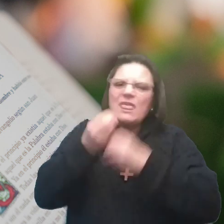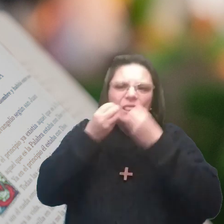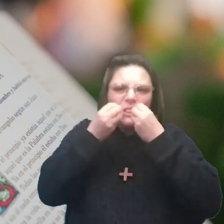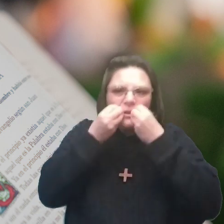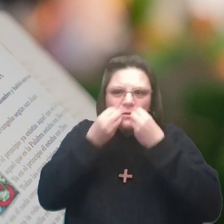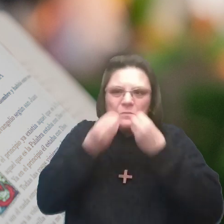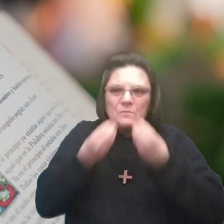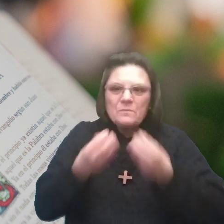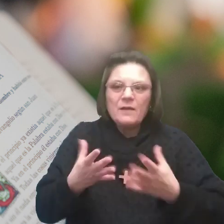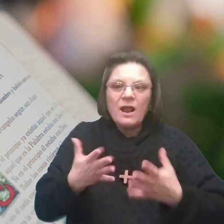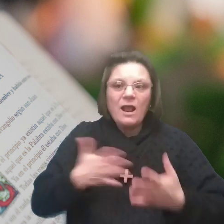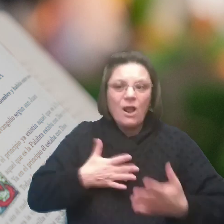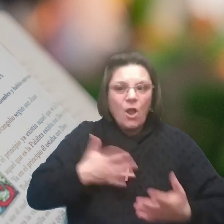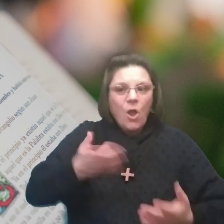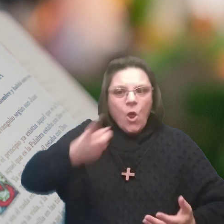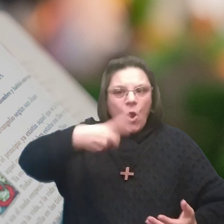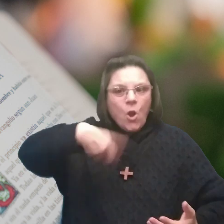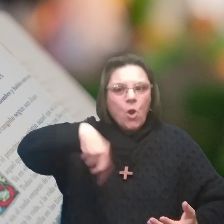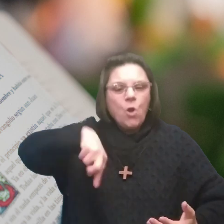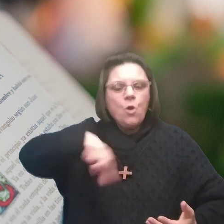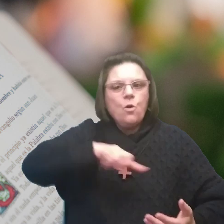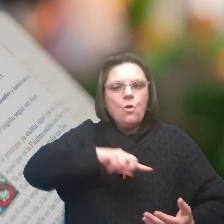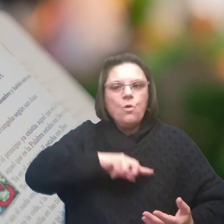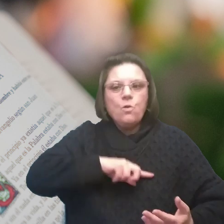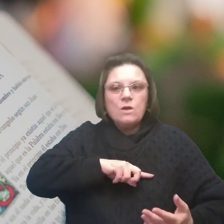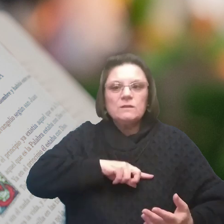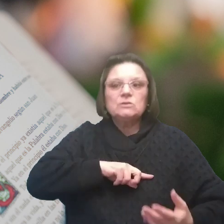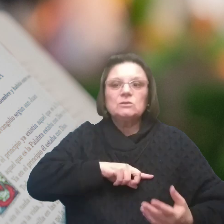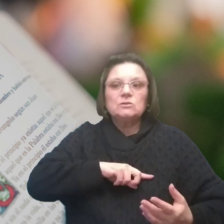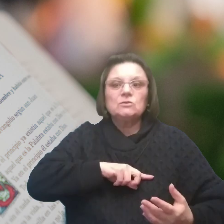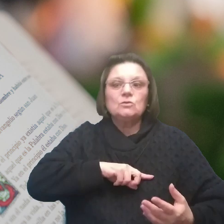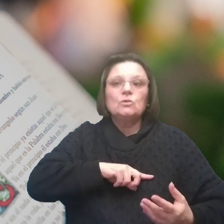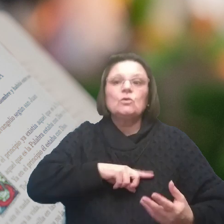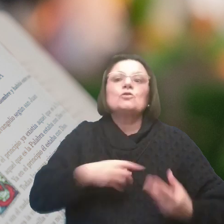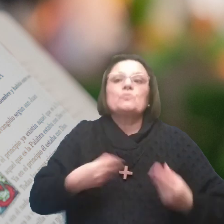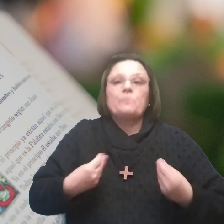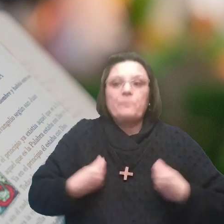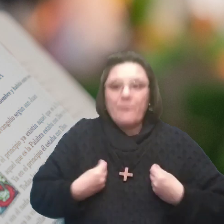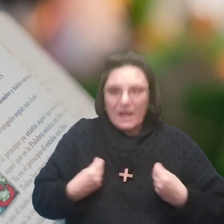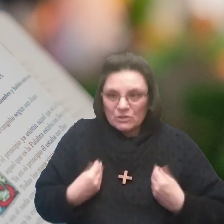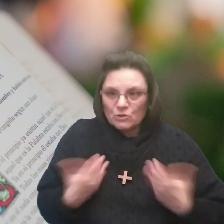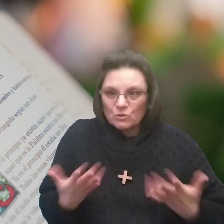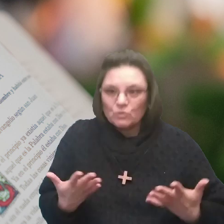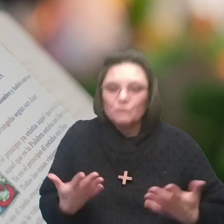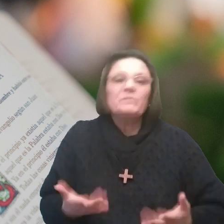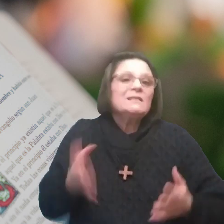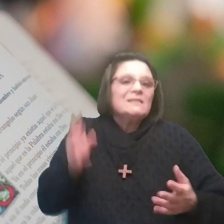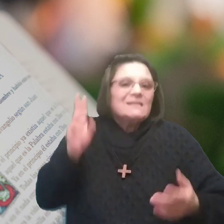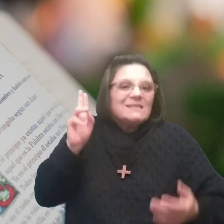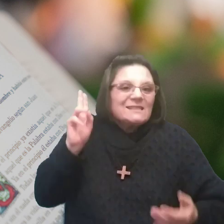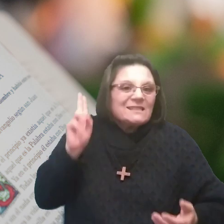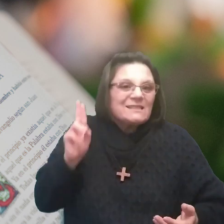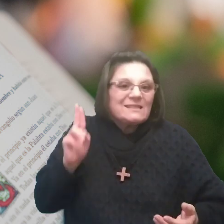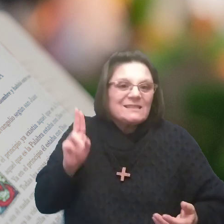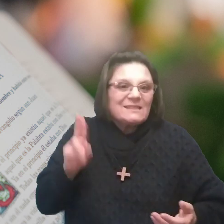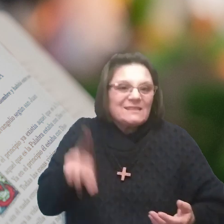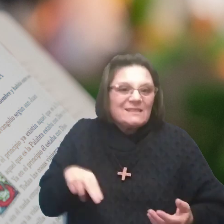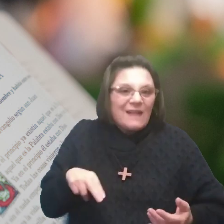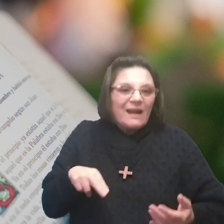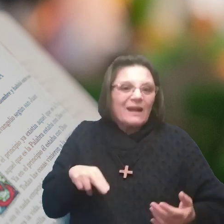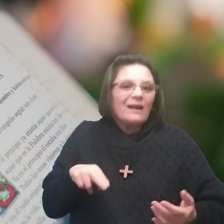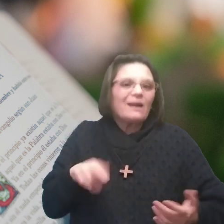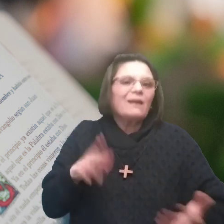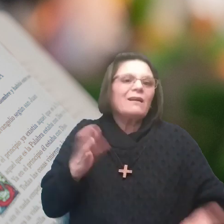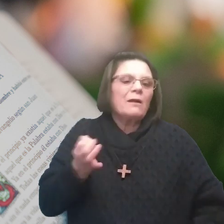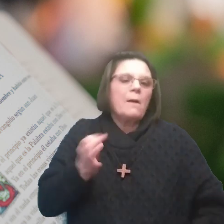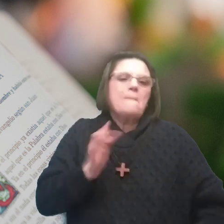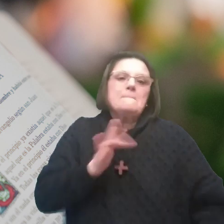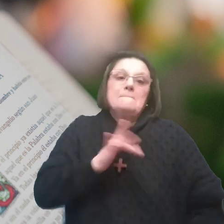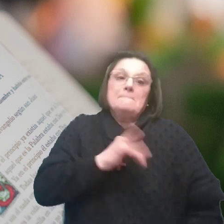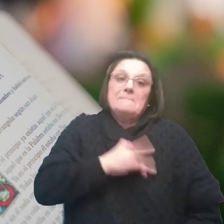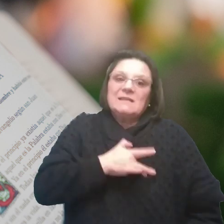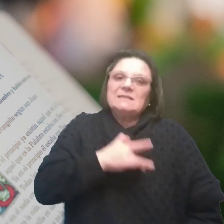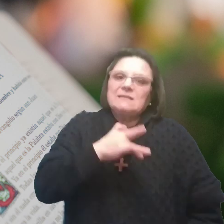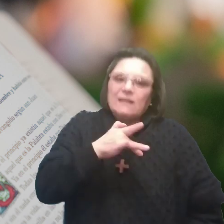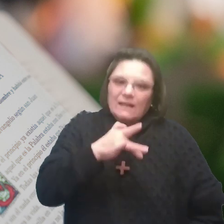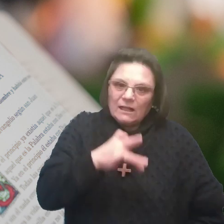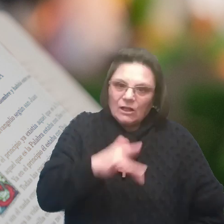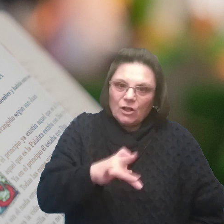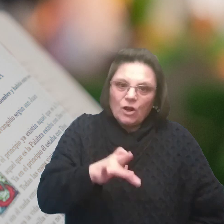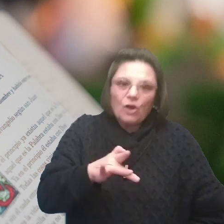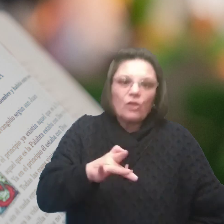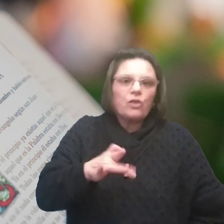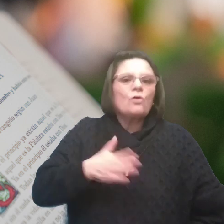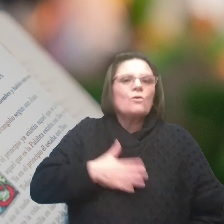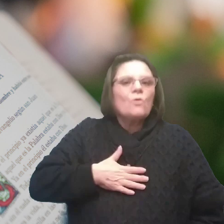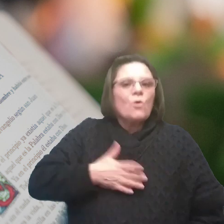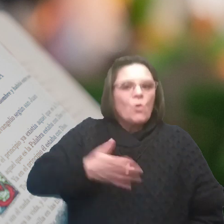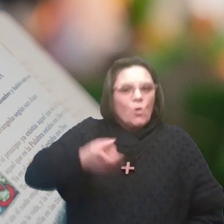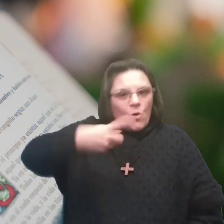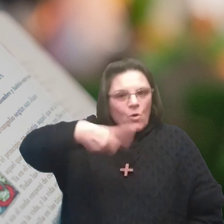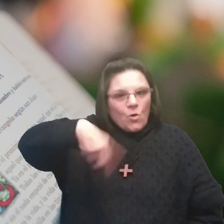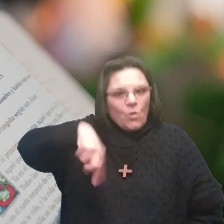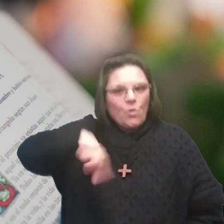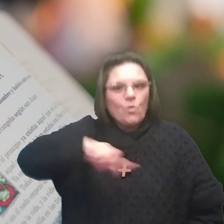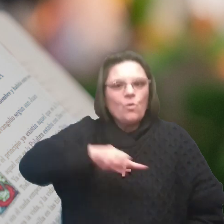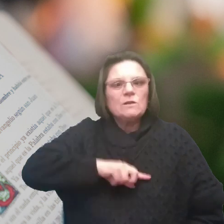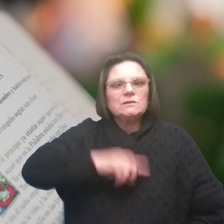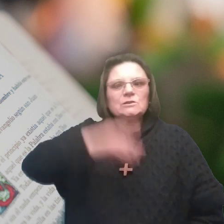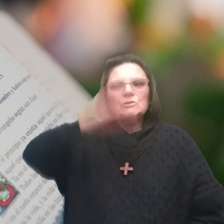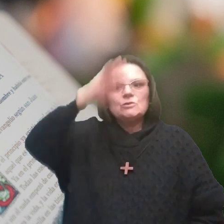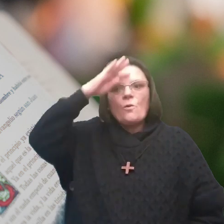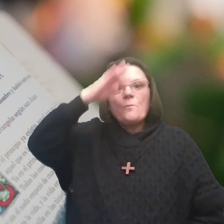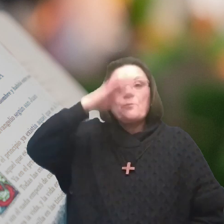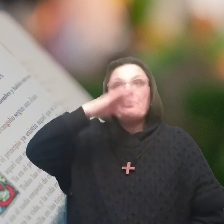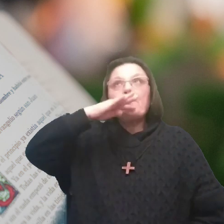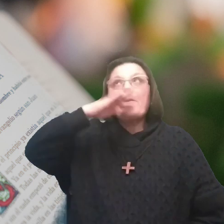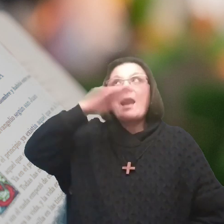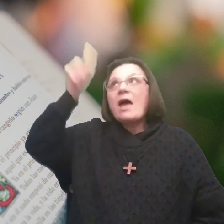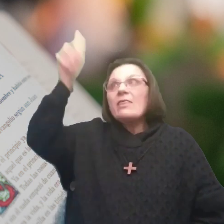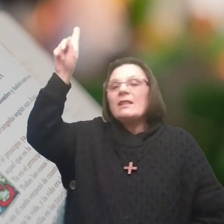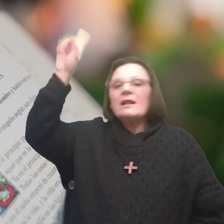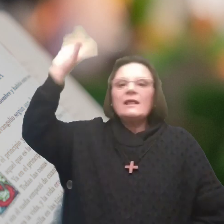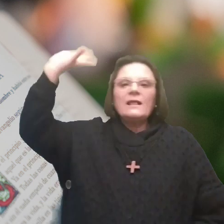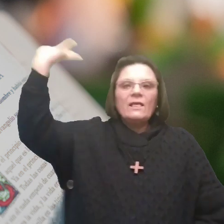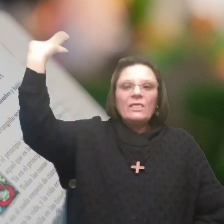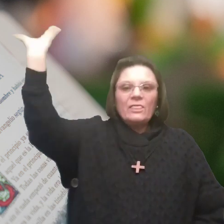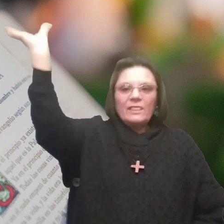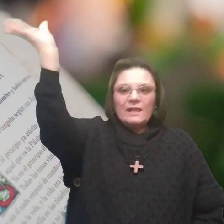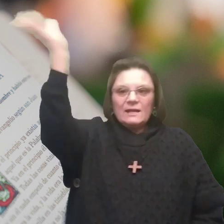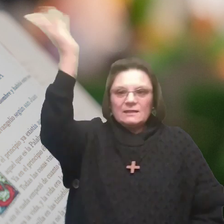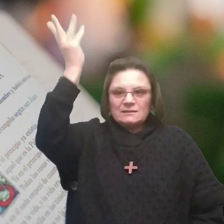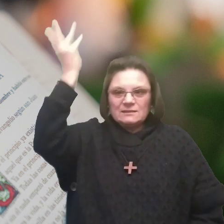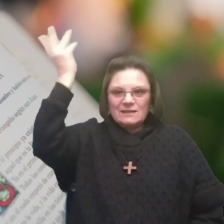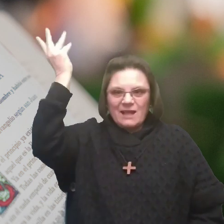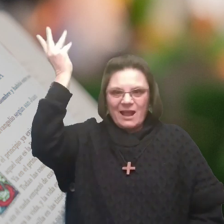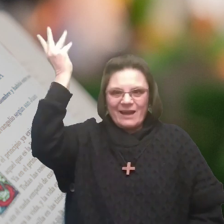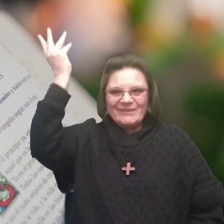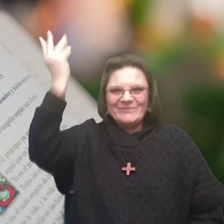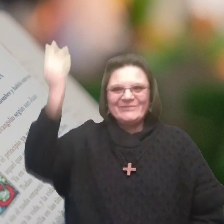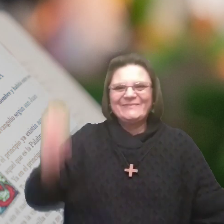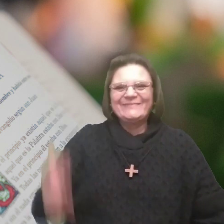haciendo el bien a nuestro paso, ser misericordiosos con el necesitado y obedecer a nuestro Padre